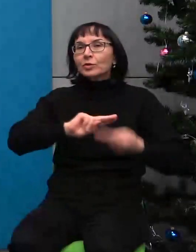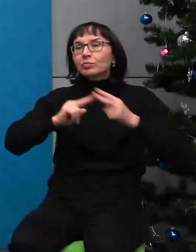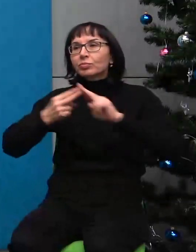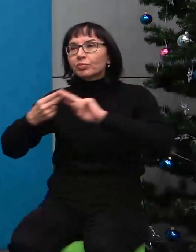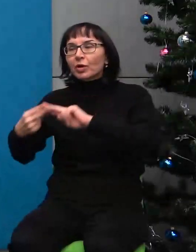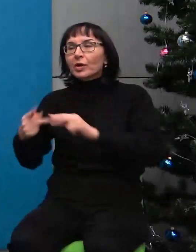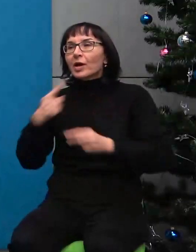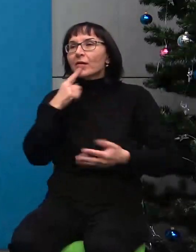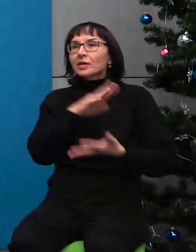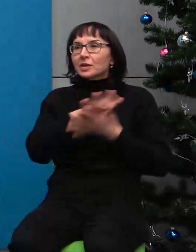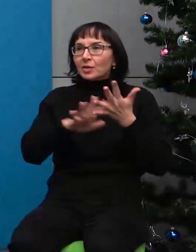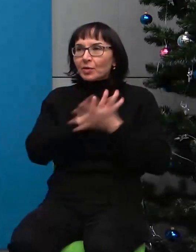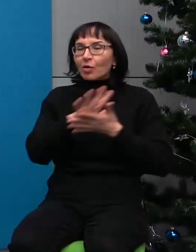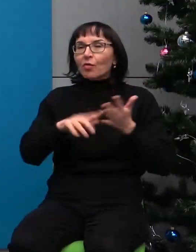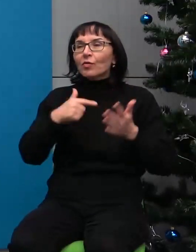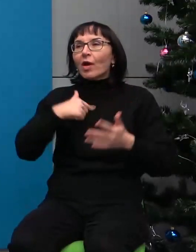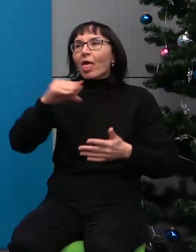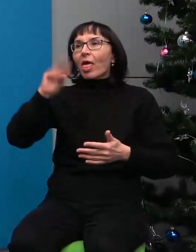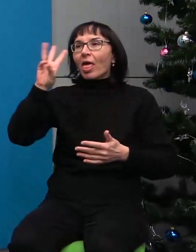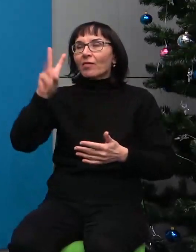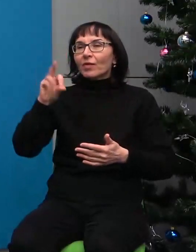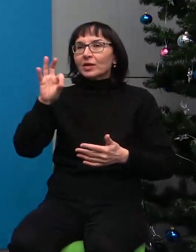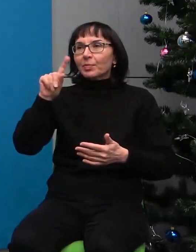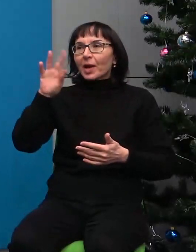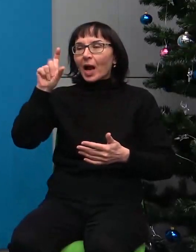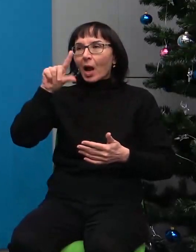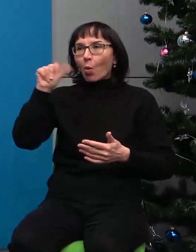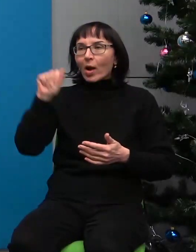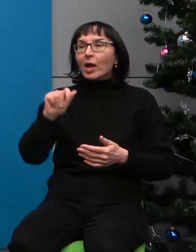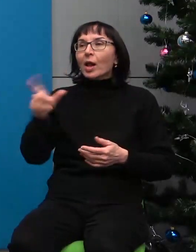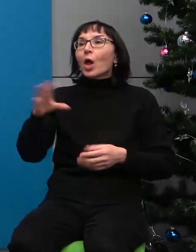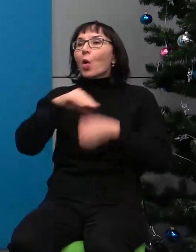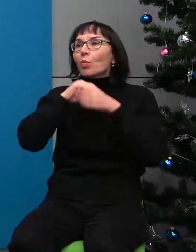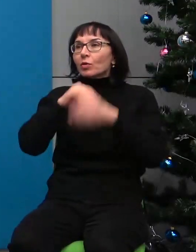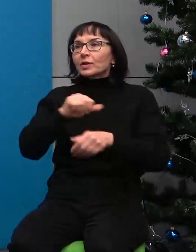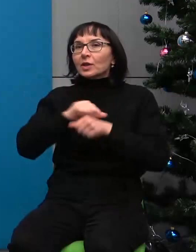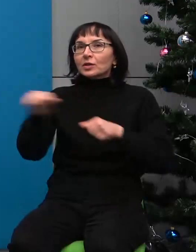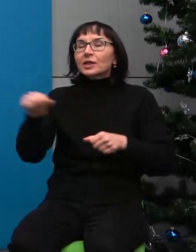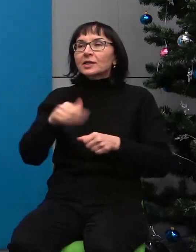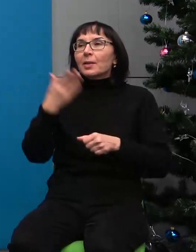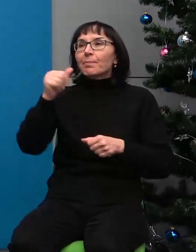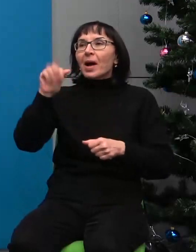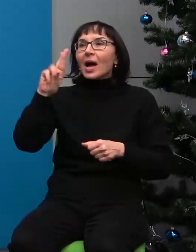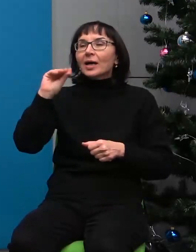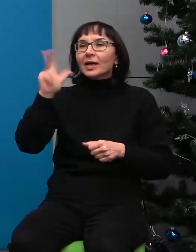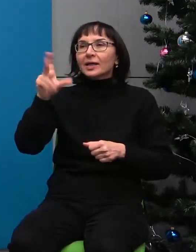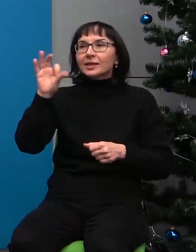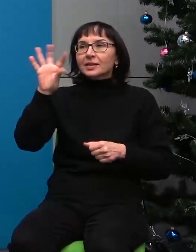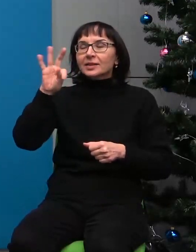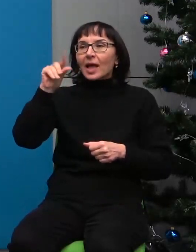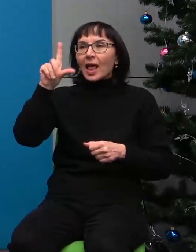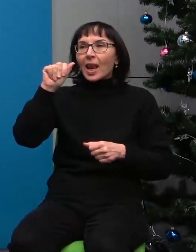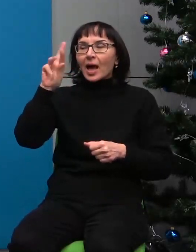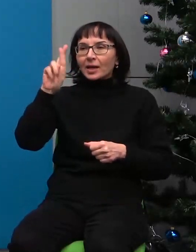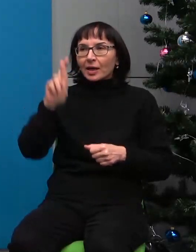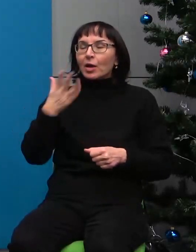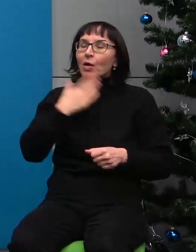Ja jestem Marek Stelar. Będę miał przyjemność, ogromną przyjemność, naprawdę ogromną przyjemność poprowadzić to spotkanie dla państwa.